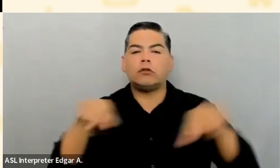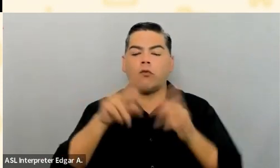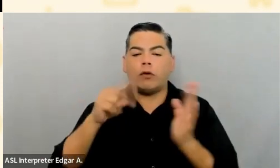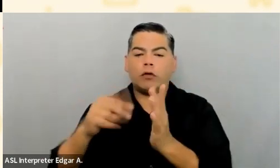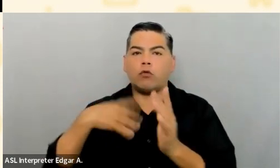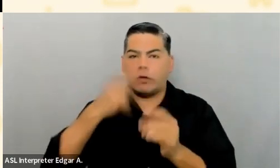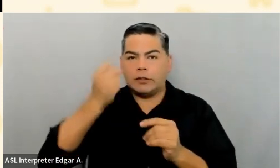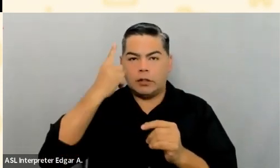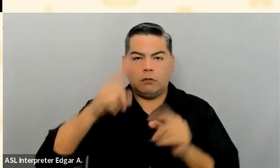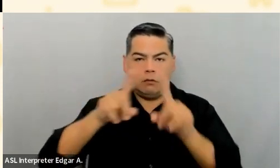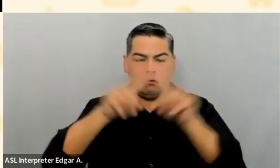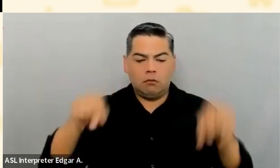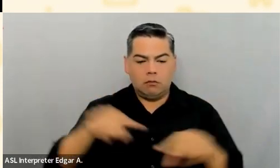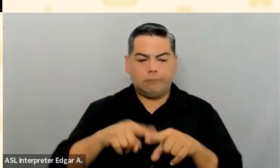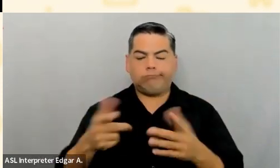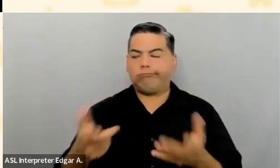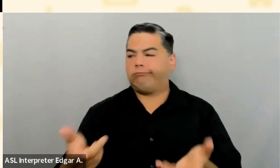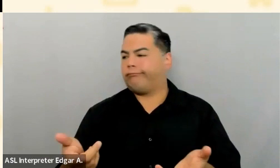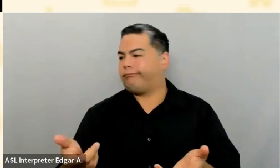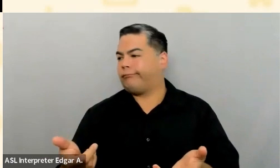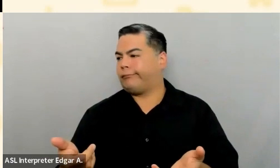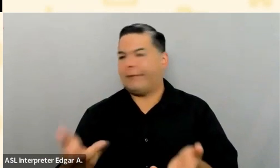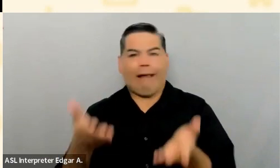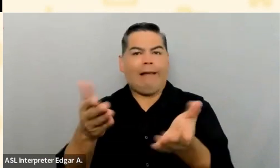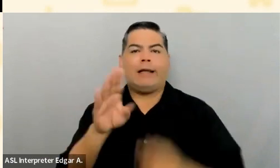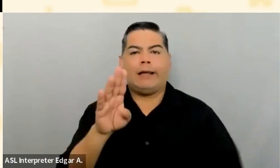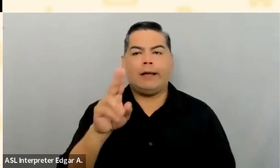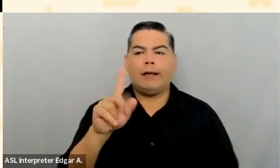de la herramienta? ¿está ese botón etiquetado como botón?